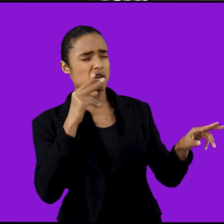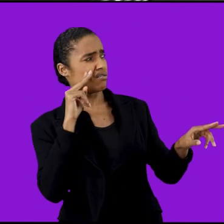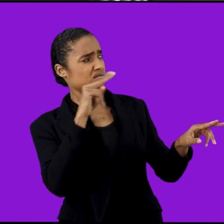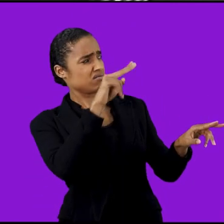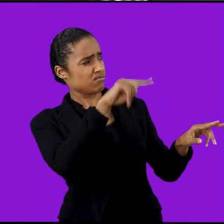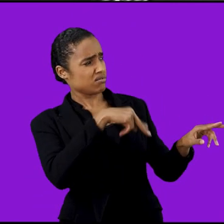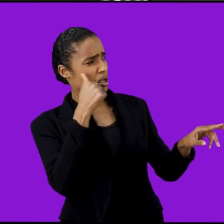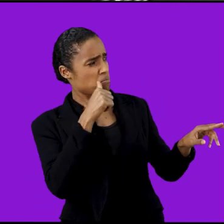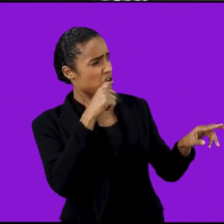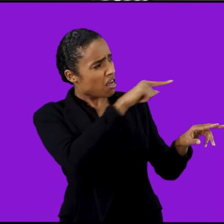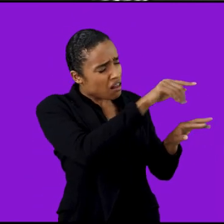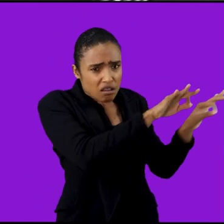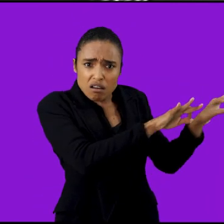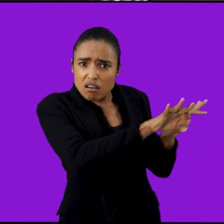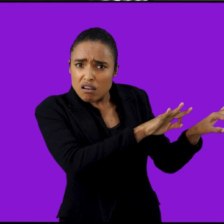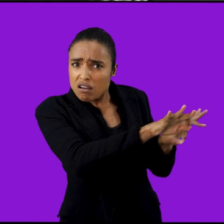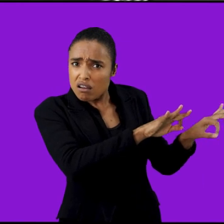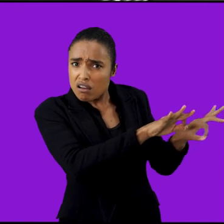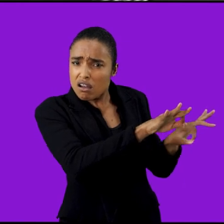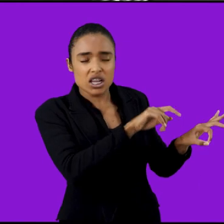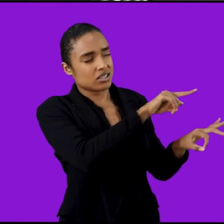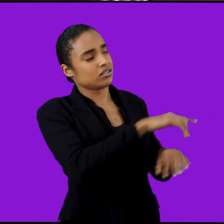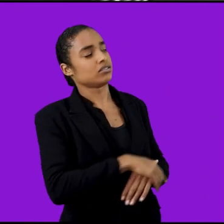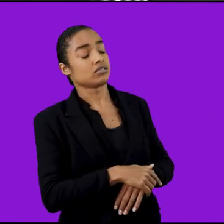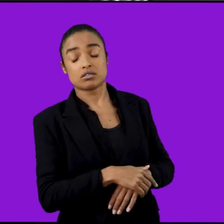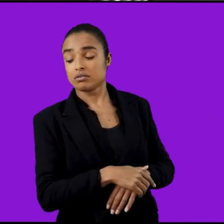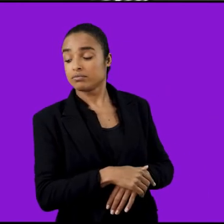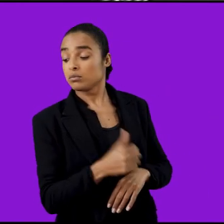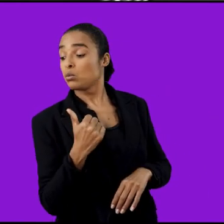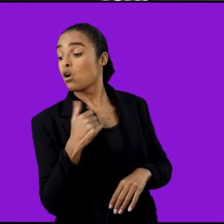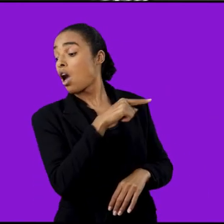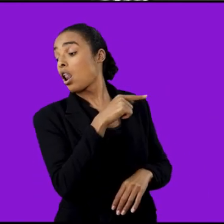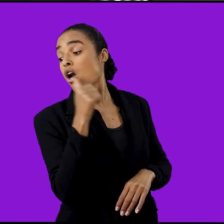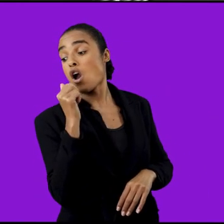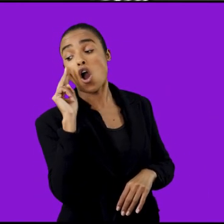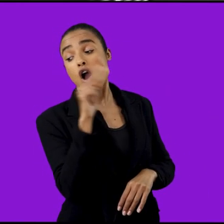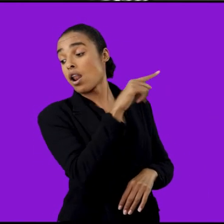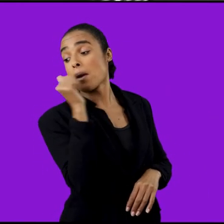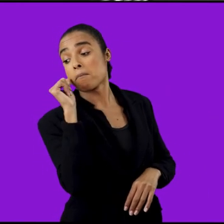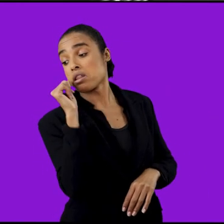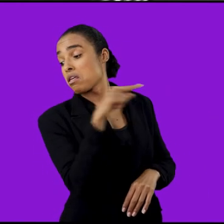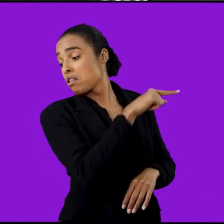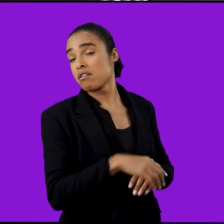na técnica rola um: “ô tem uma mina ali cê viu?” Saca? Como se tipo fosse um ser